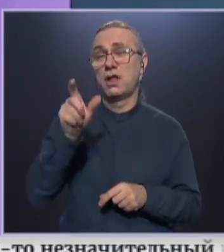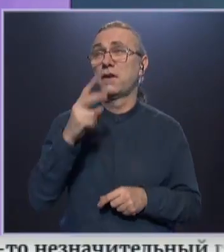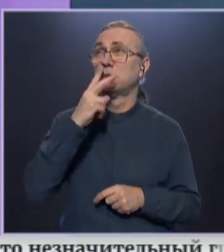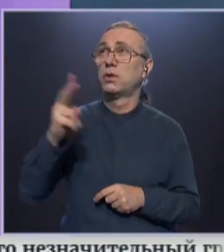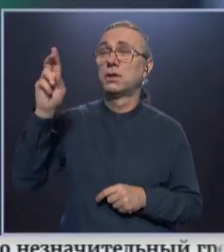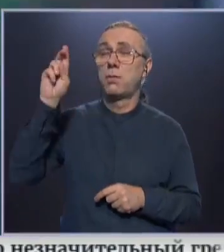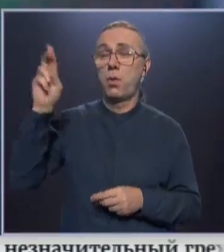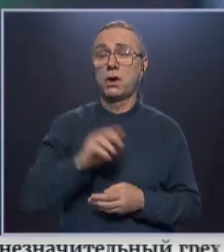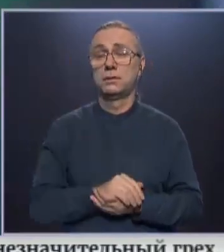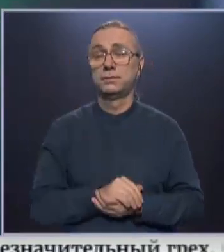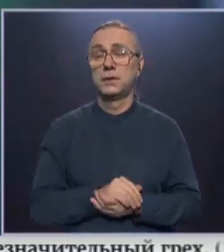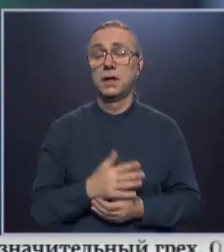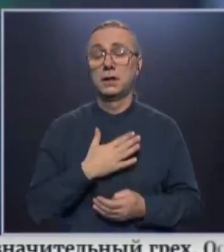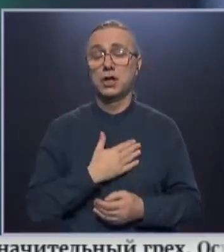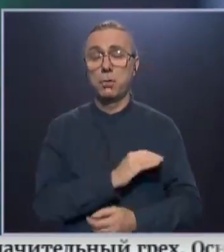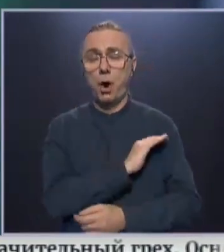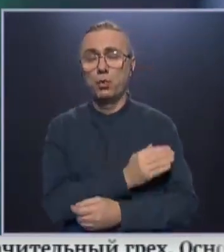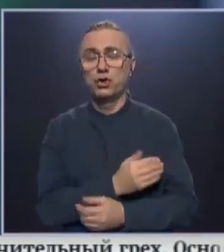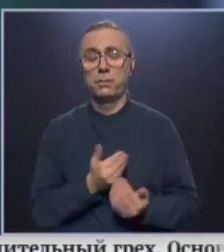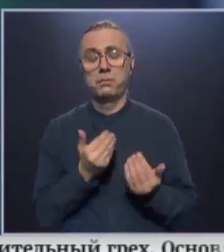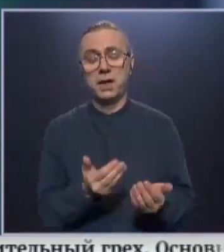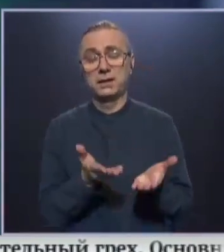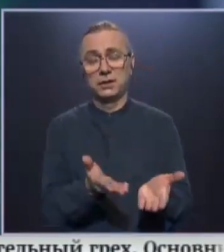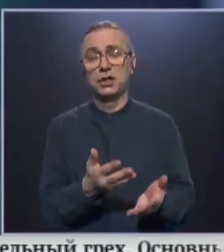пред ними в том числе проявляется и в облегчении их страданий